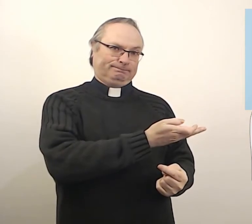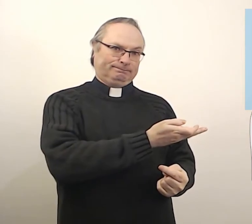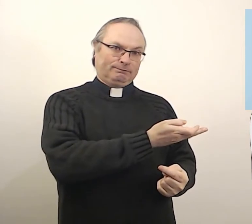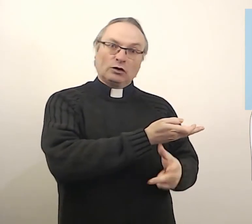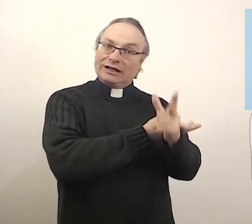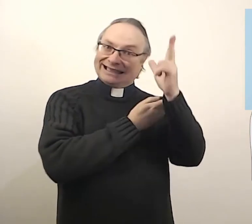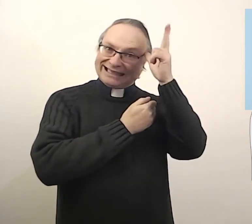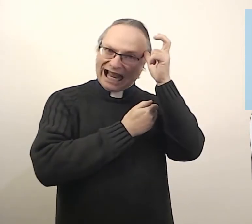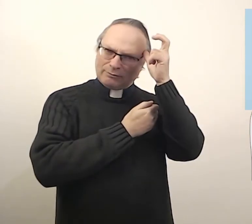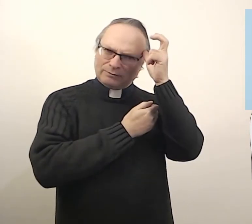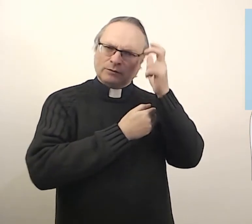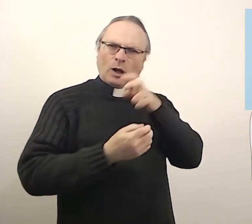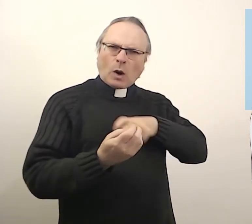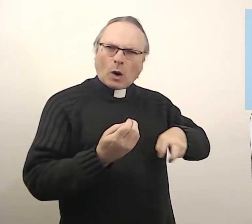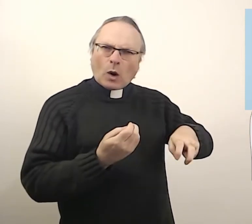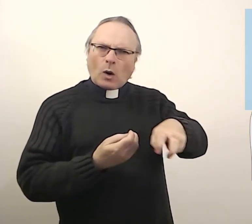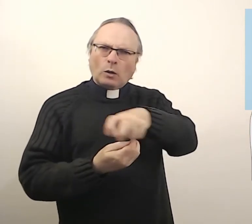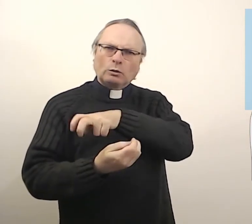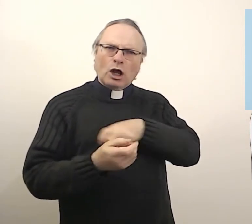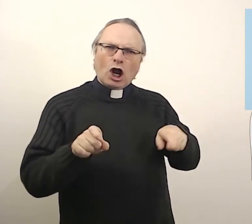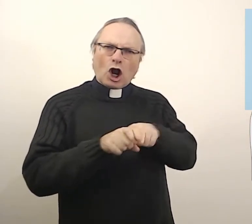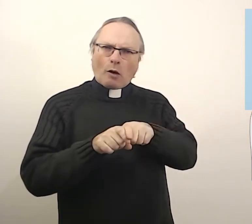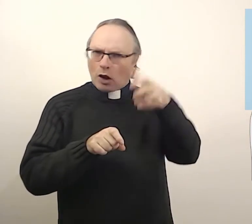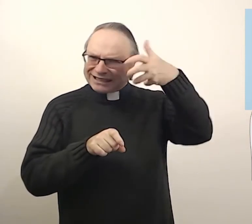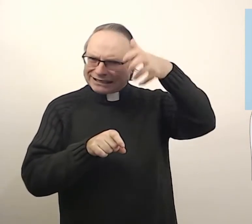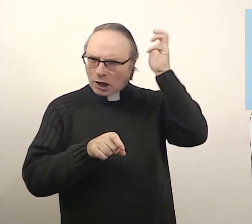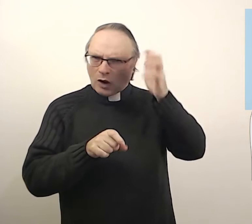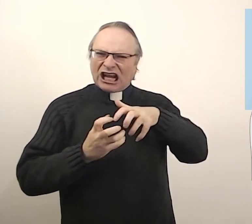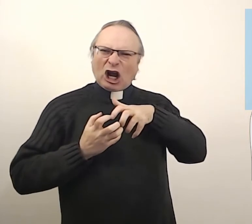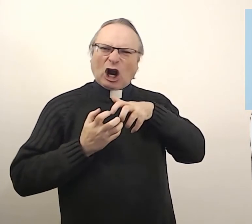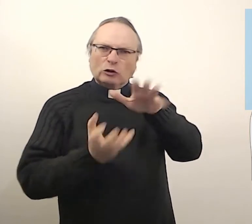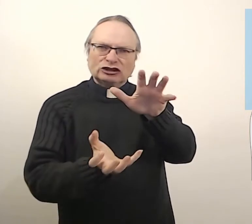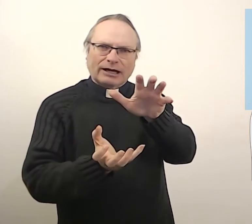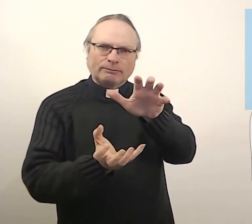le diable, rôde comme un lion rugissant,